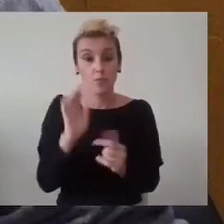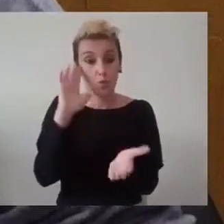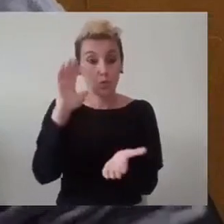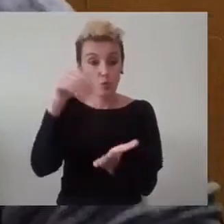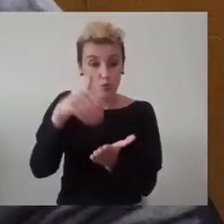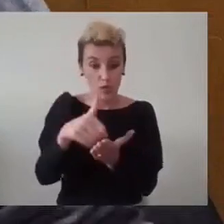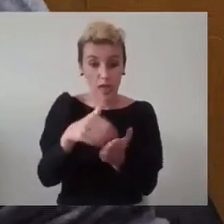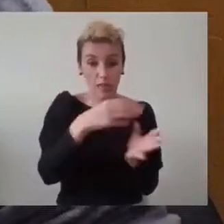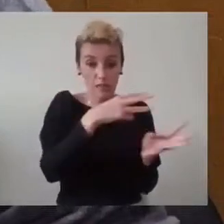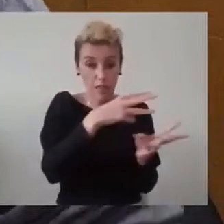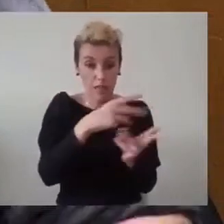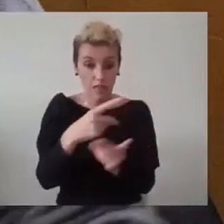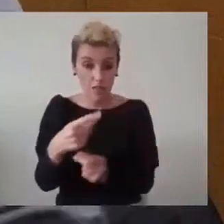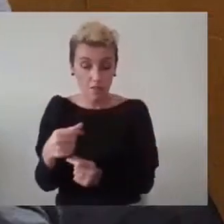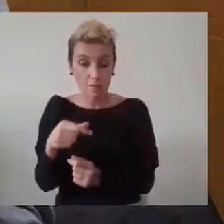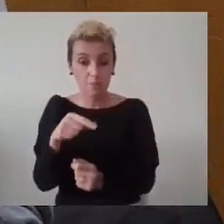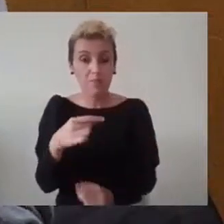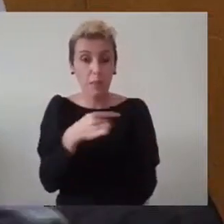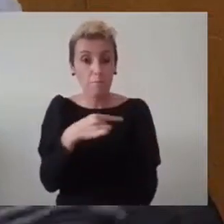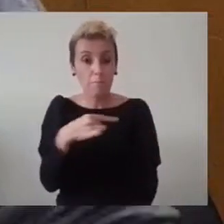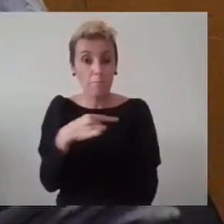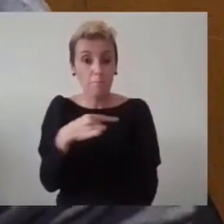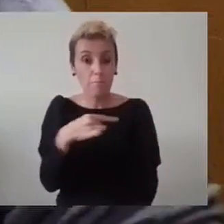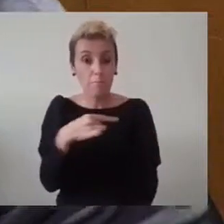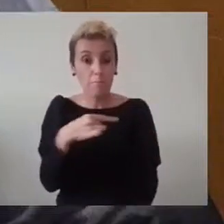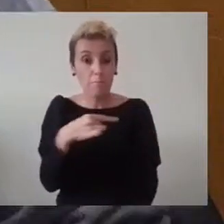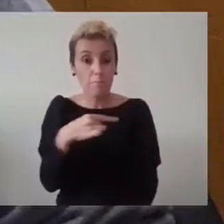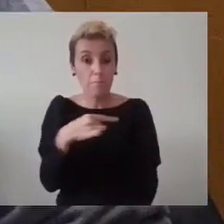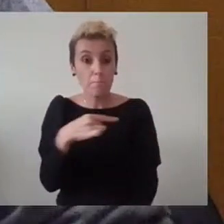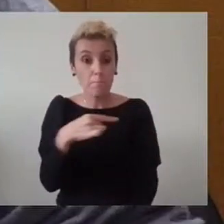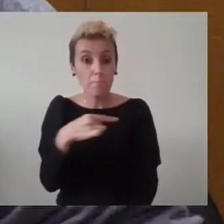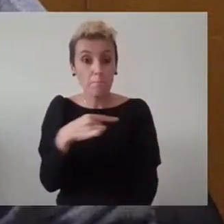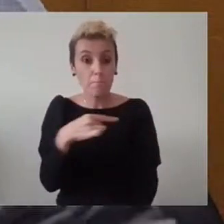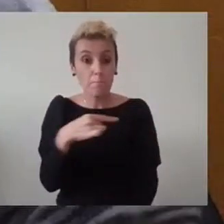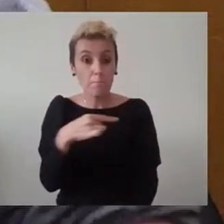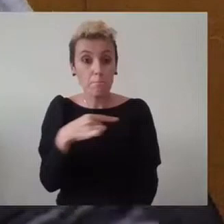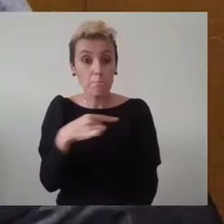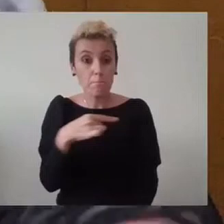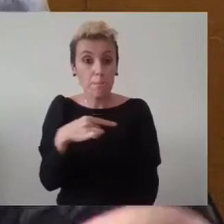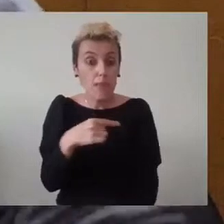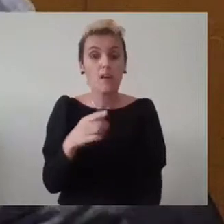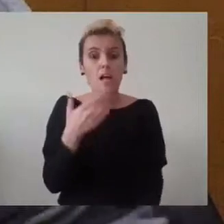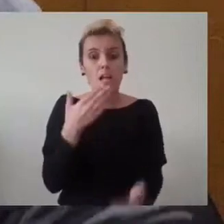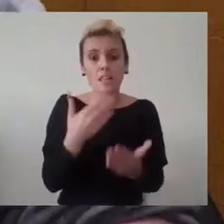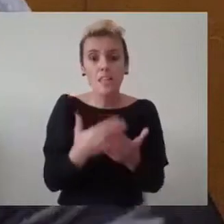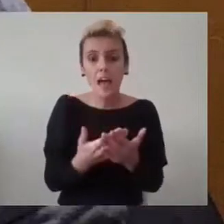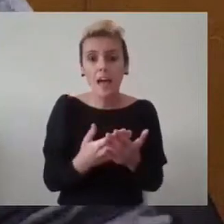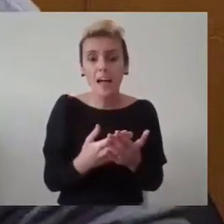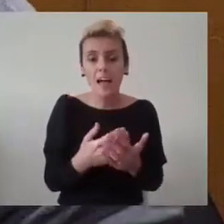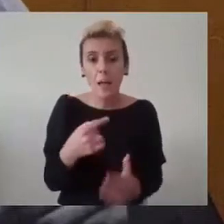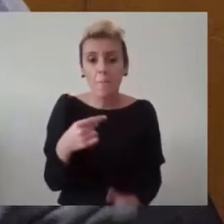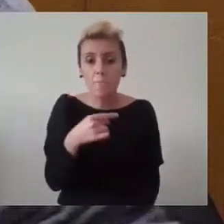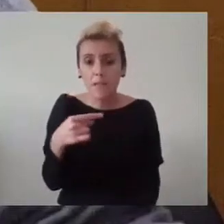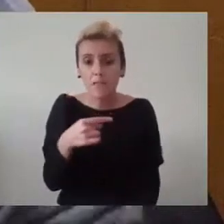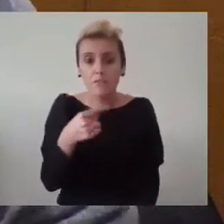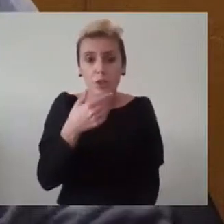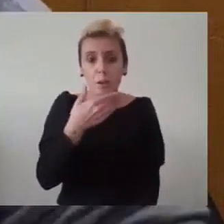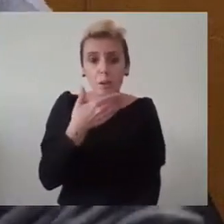menos 267.982 €”, o que configura um valor menos